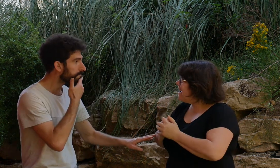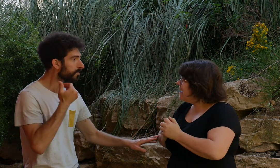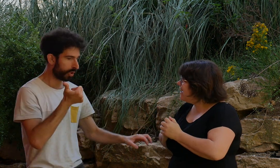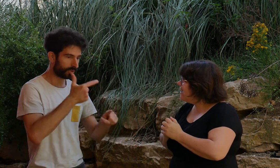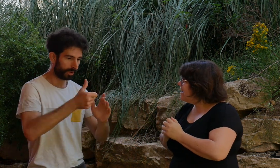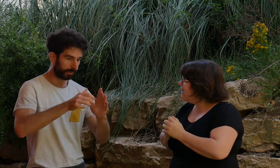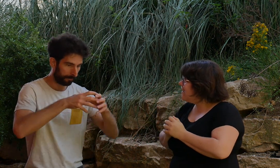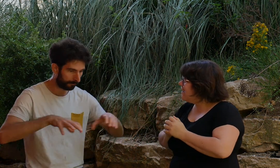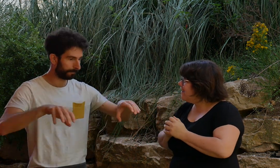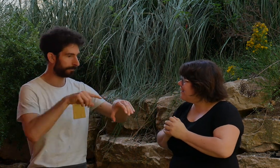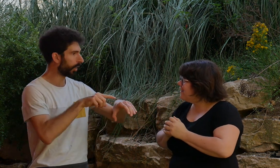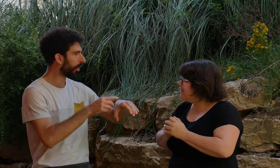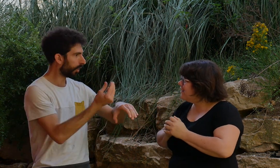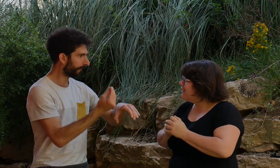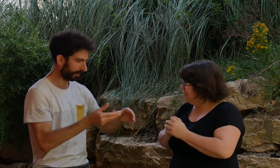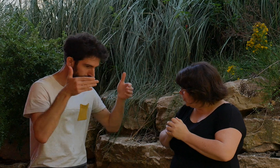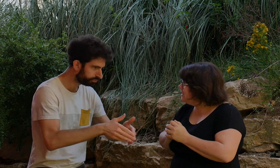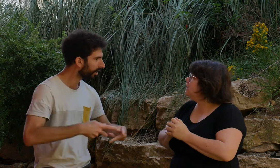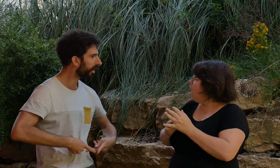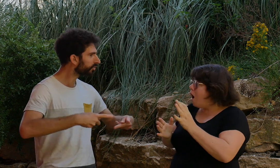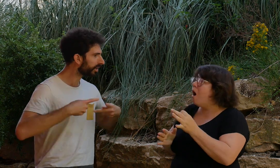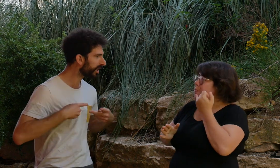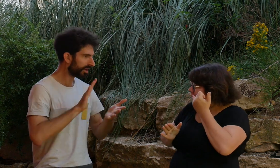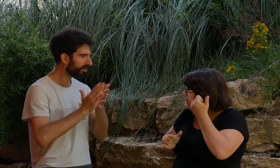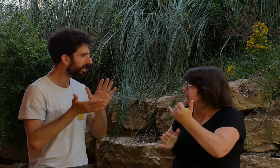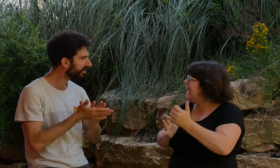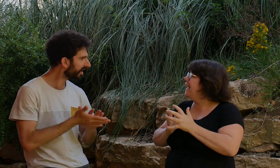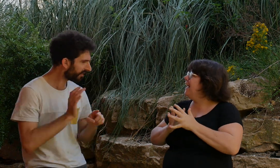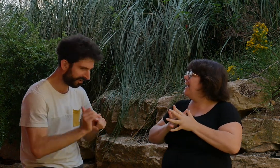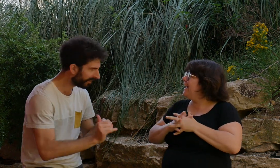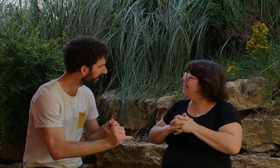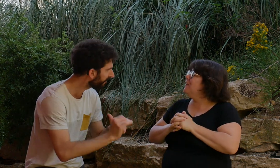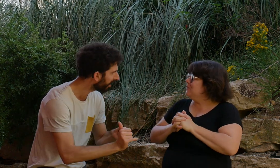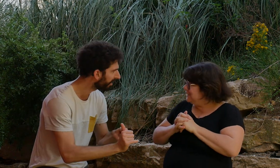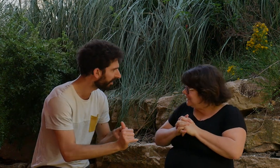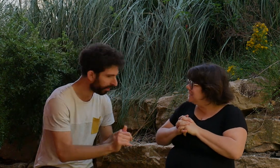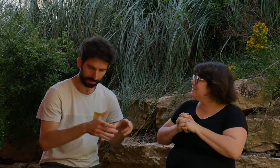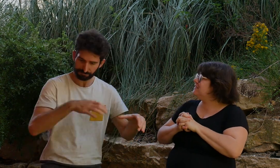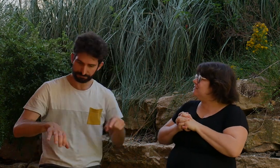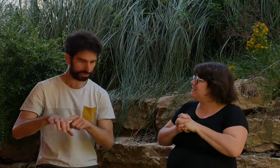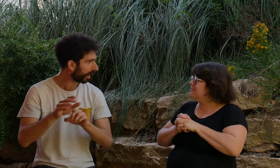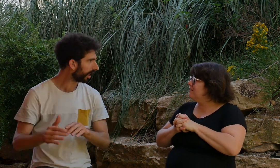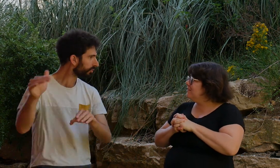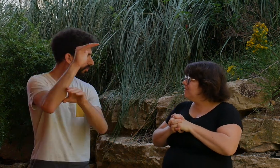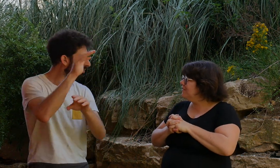C'est même mieux une fois par mois pour les enfants sous forme d'atelier avec de la pratique à faire. Et une fois par mois pour les adultes